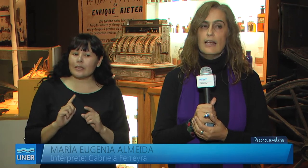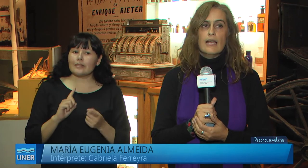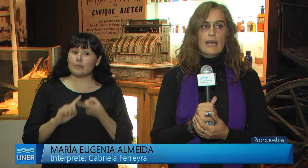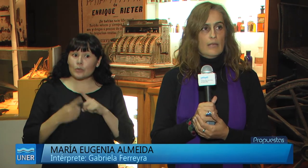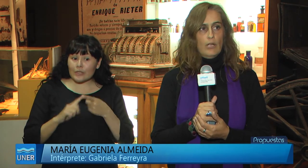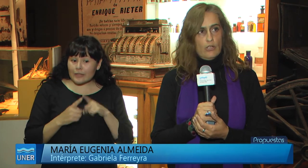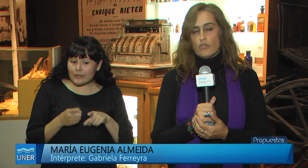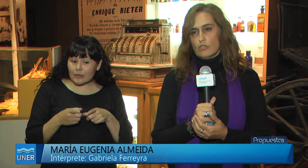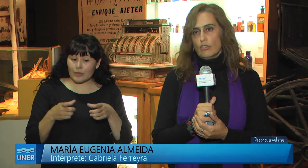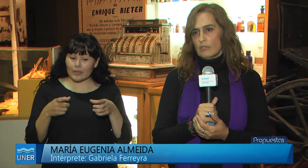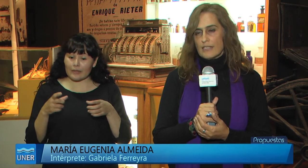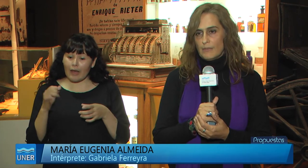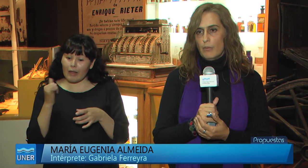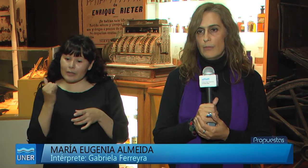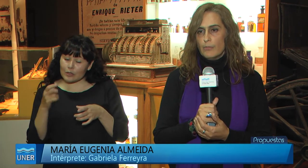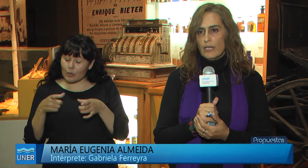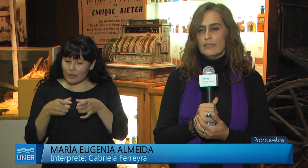y nosotros aceptamos la propuesta,